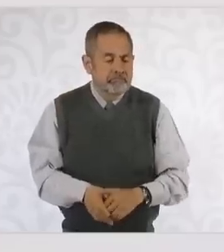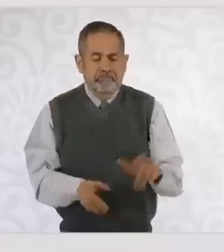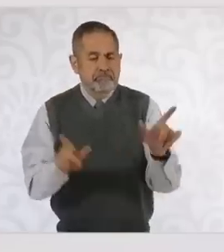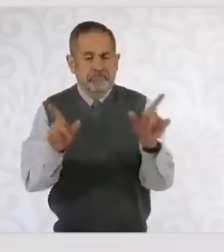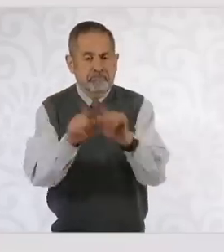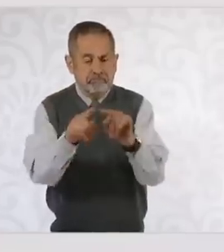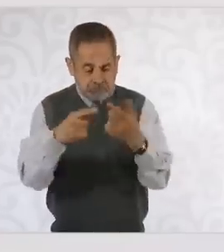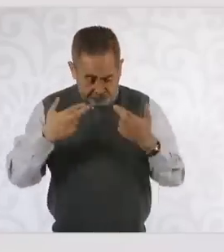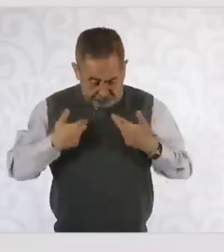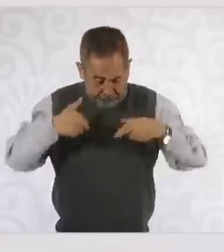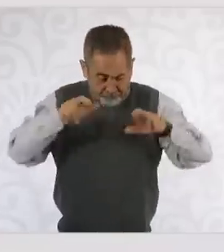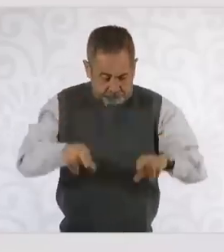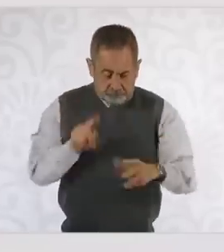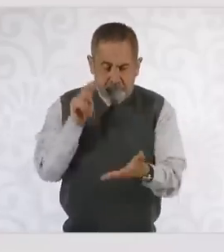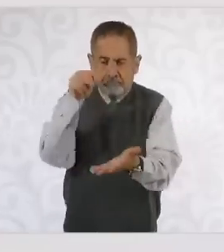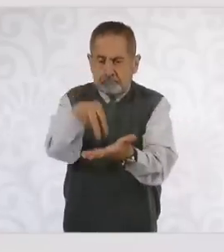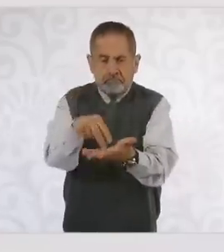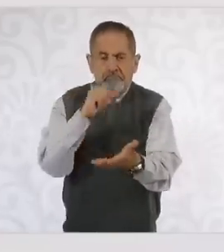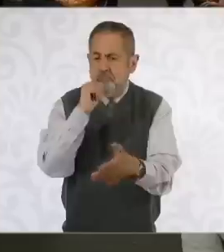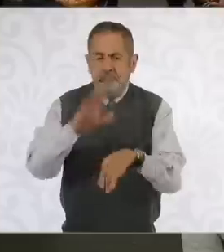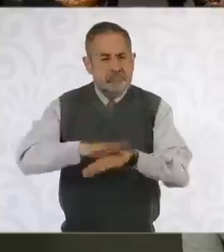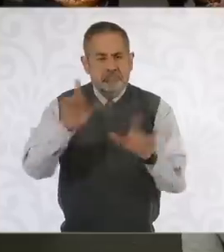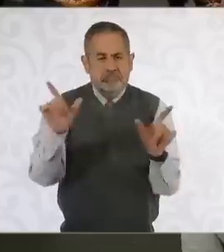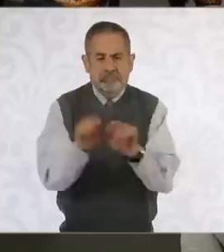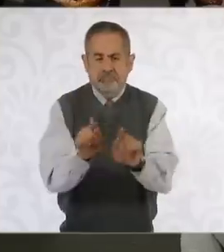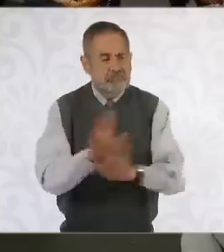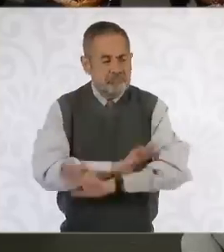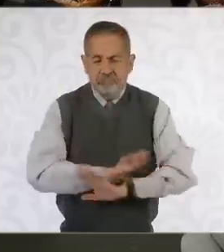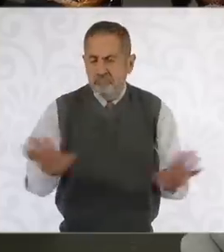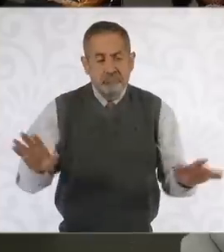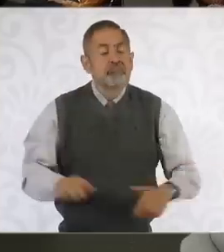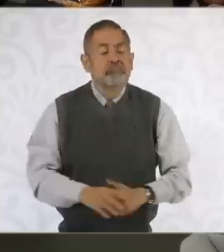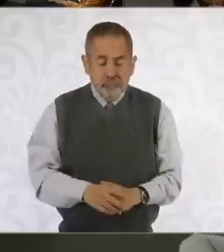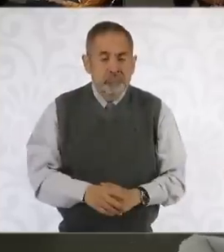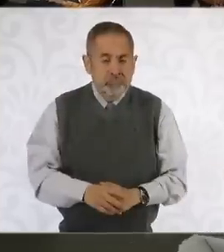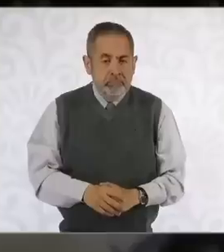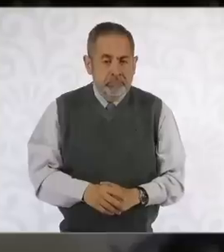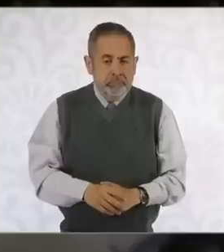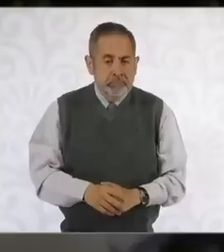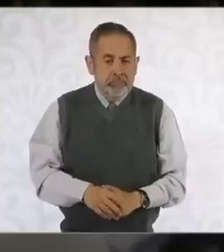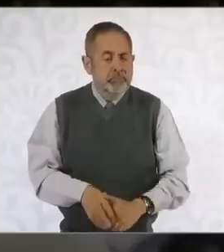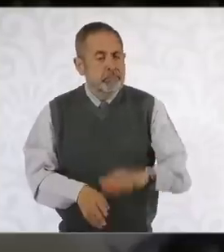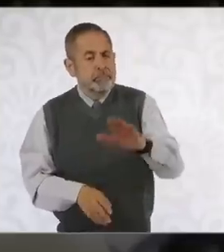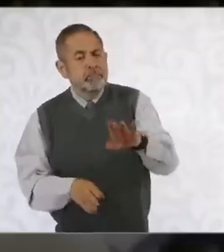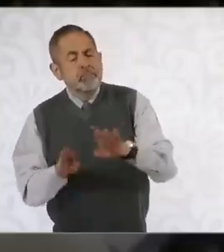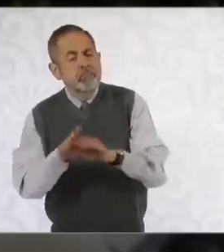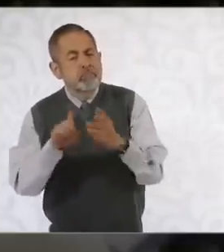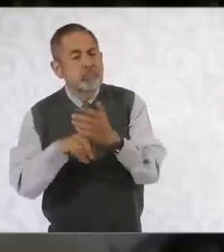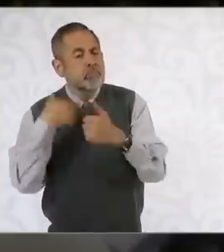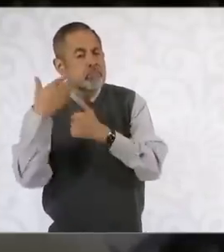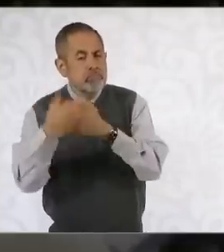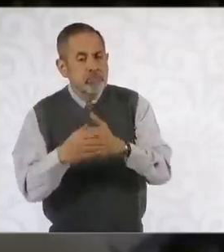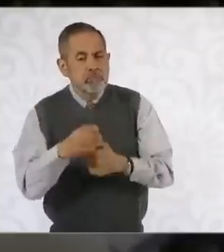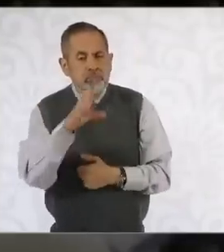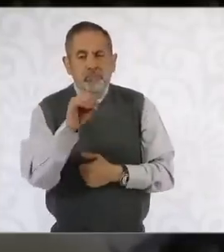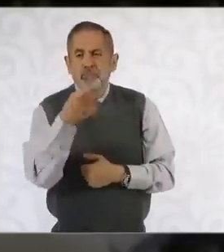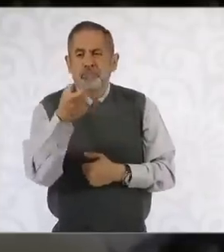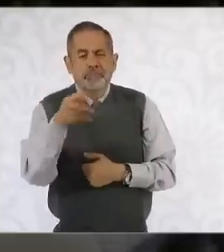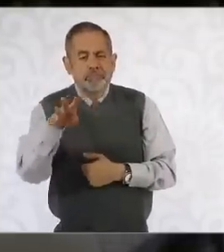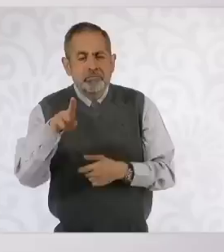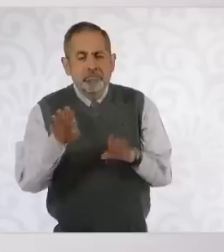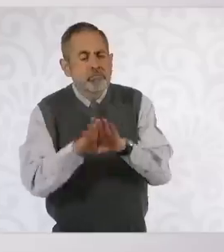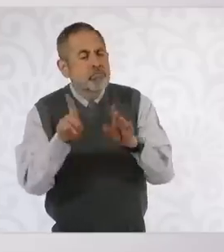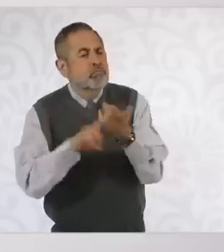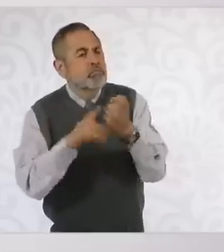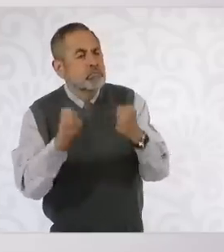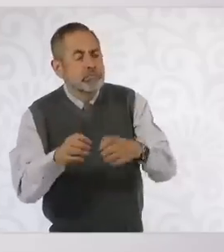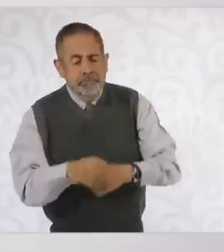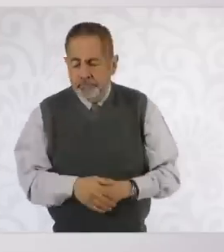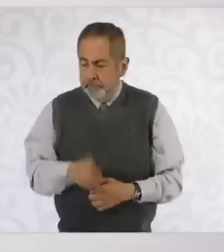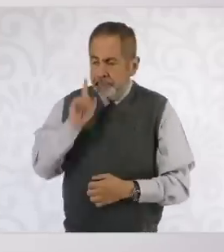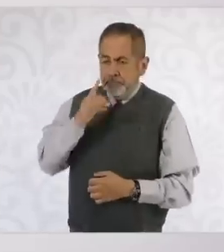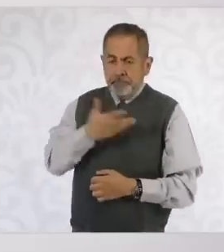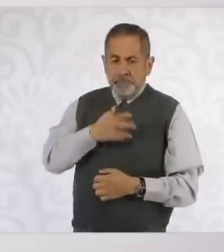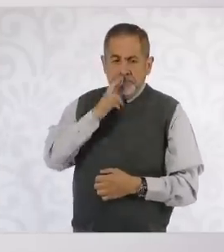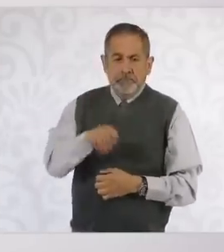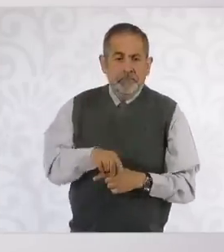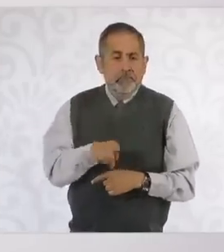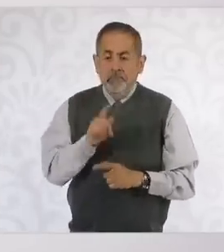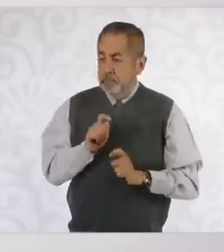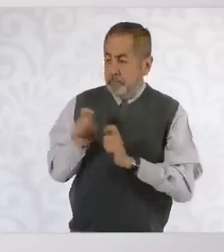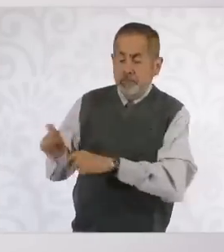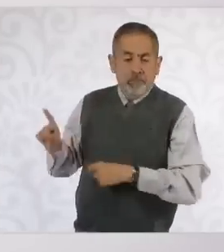la apc nada más en la la cop29 Cómo van las cosas va a estar Alicia barcenas de nuestra